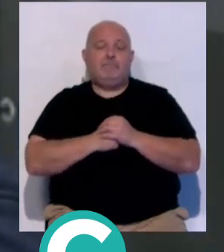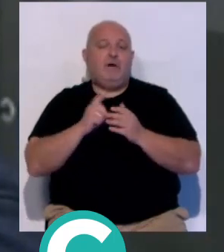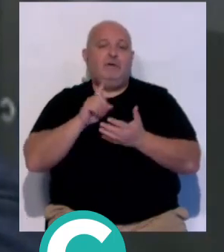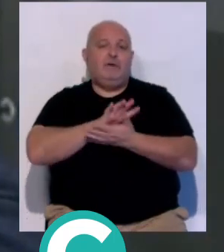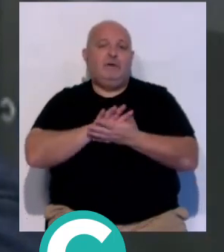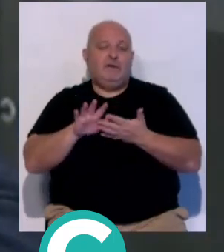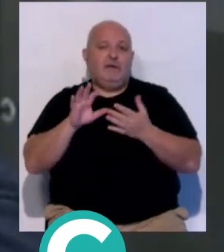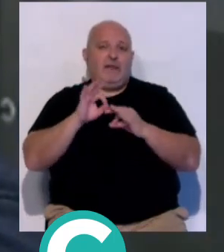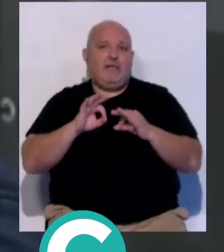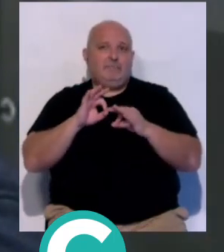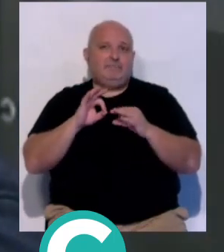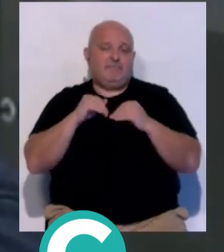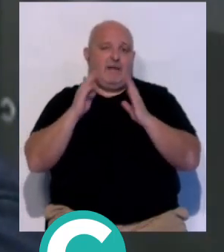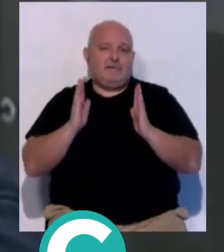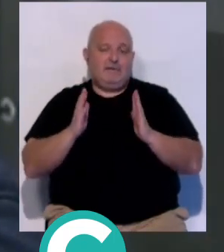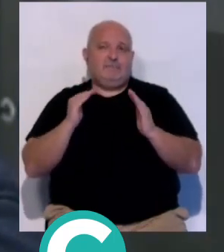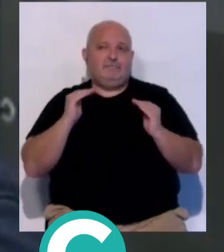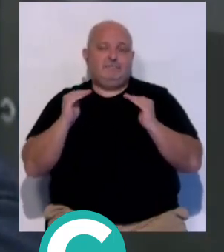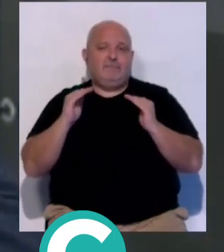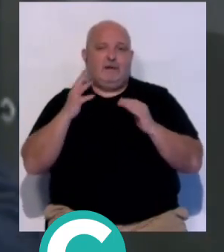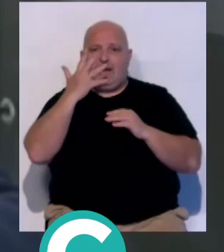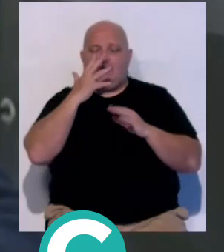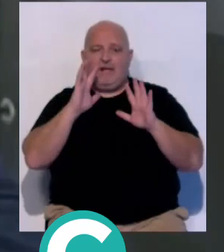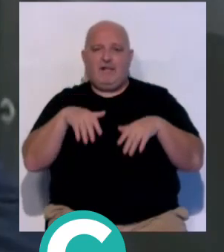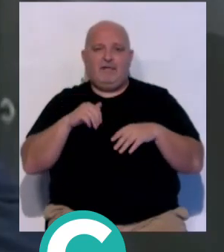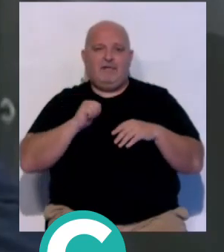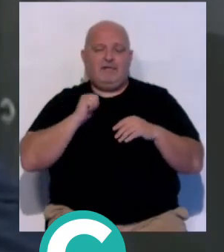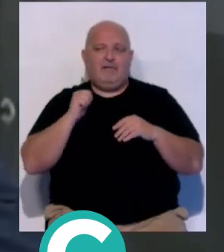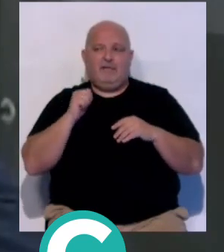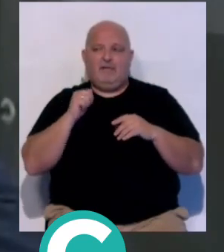casa porque entonces bueno estaba el carnaval de Cádiz lo echaban por todos los canales de